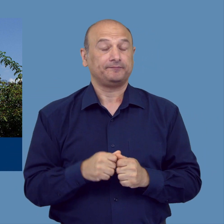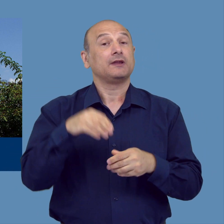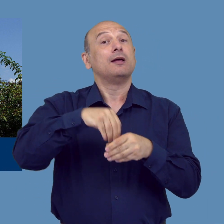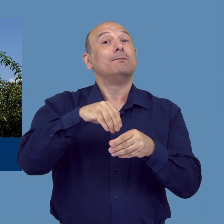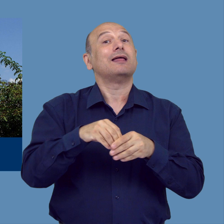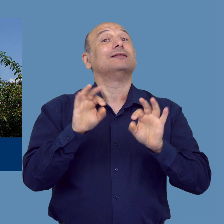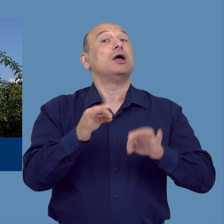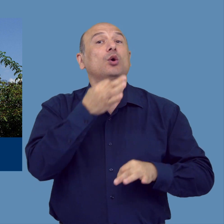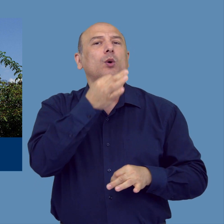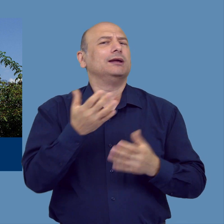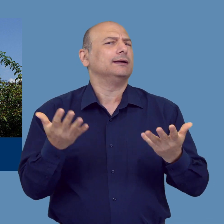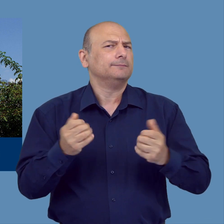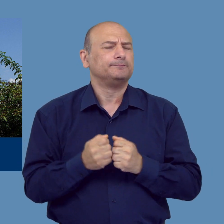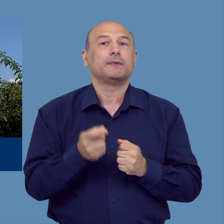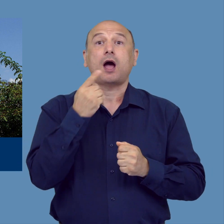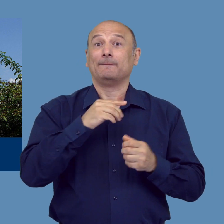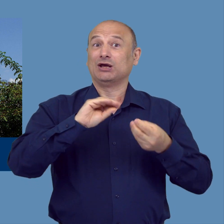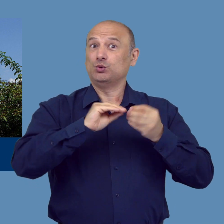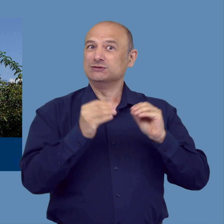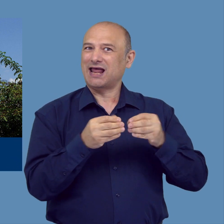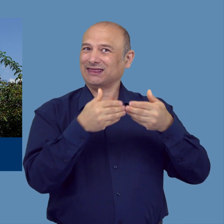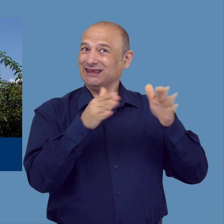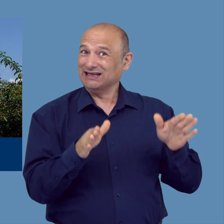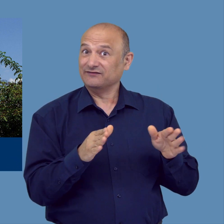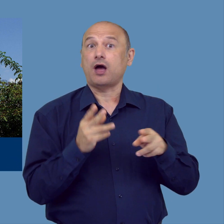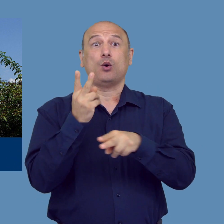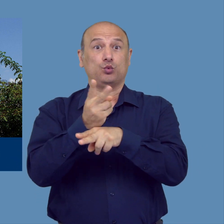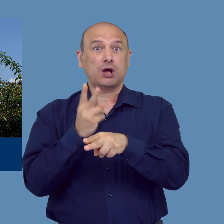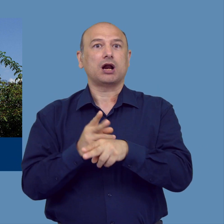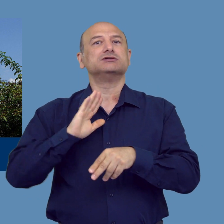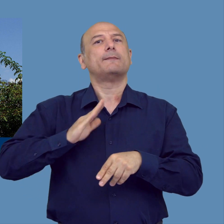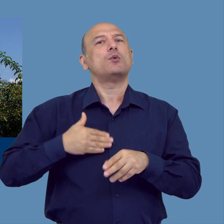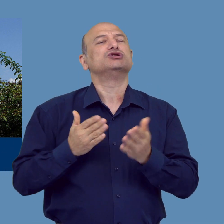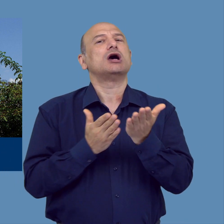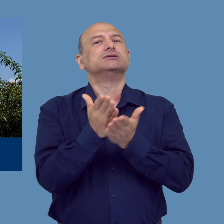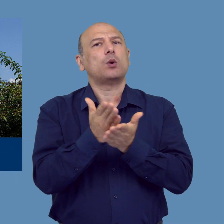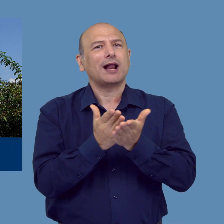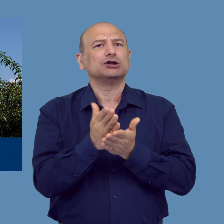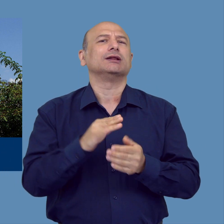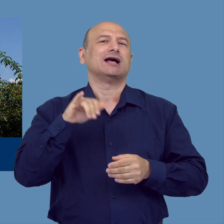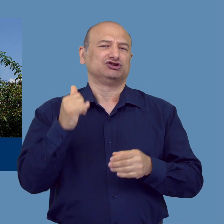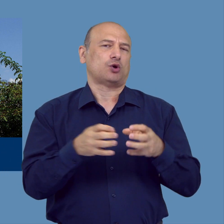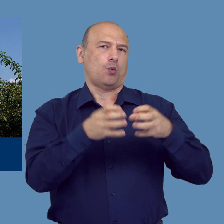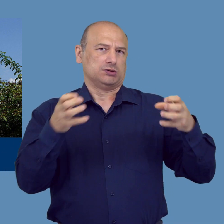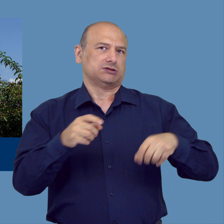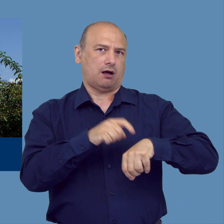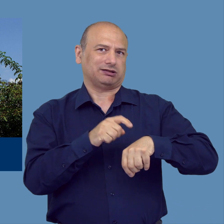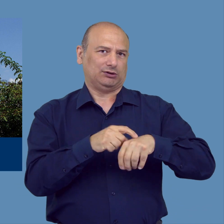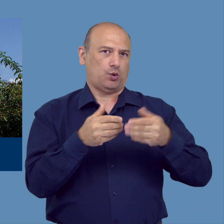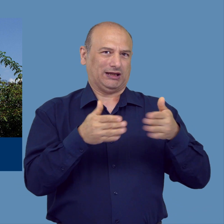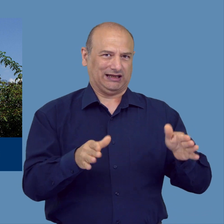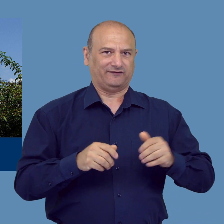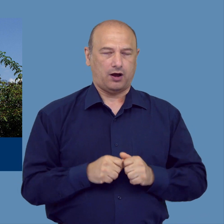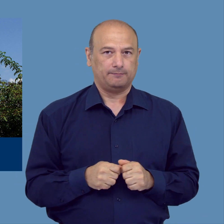Jó hír, hogy a postai szolgáltatás a korábbinál hosszabb nyitvatartási időben lesz elérhető a kiskereskedelmi üzletben.